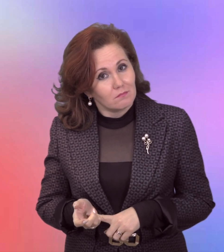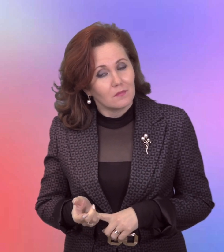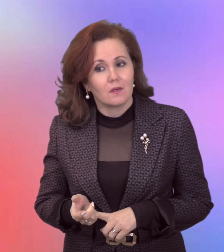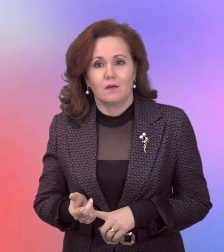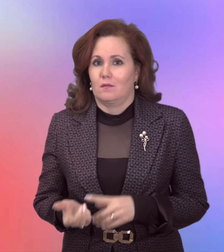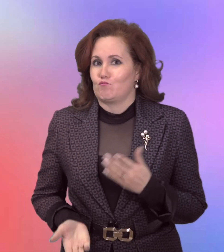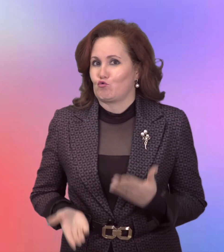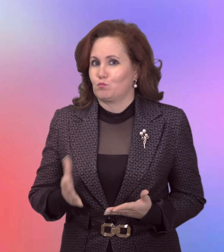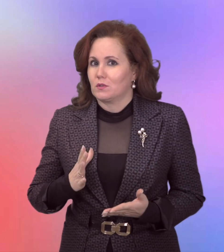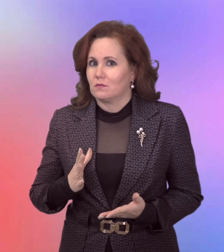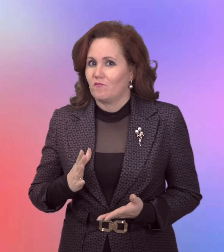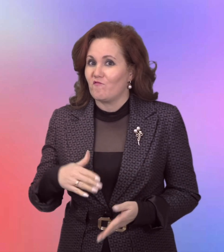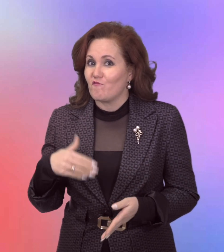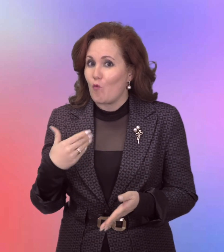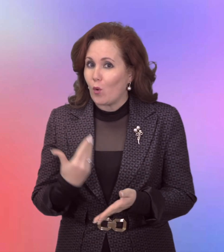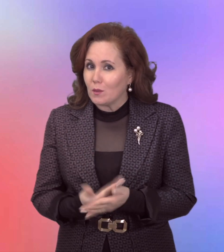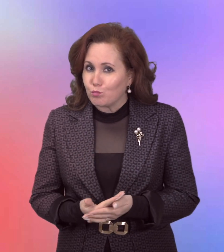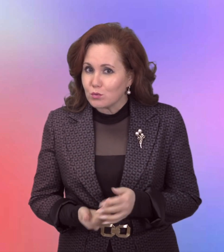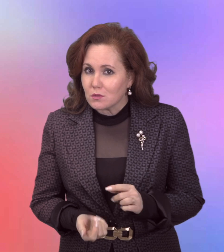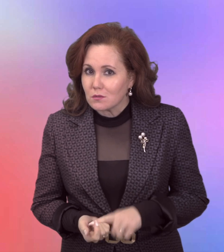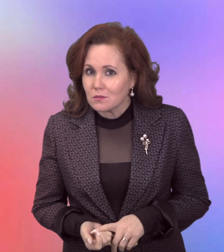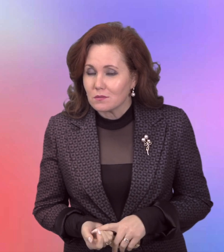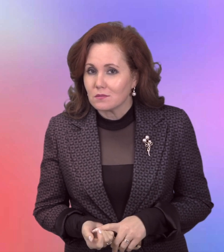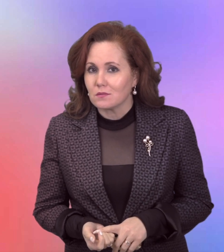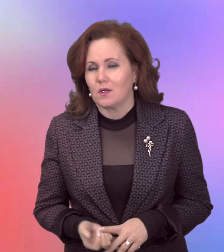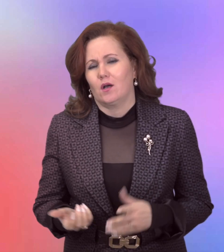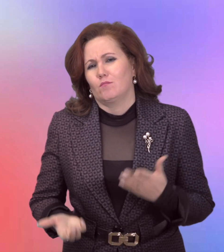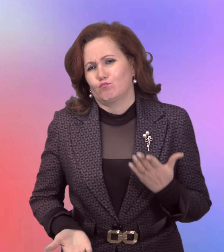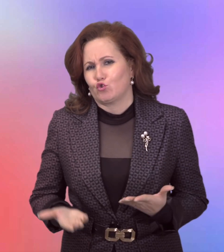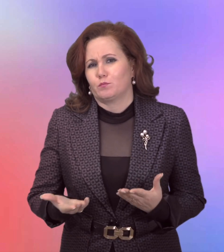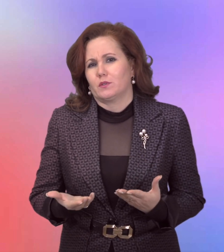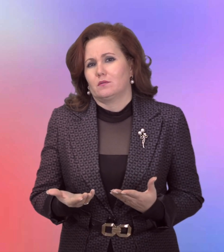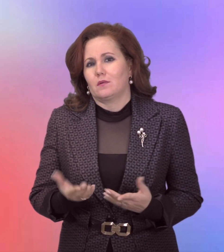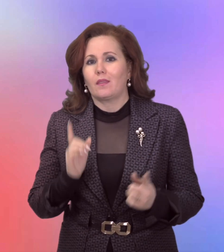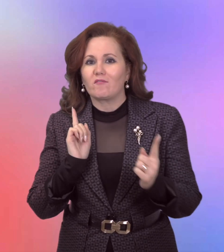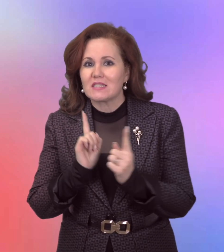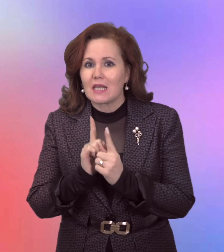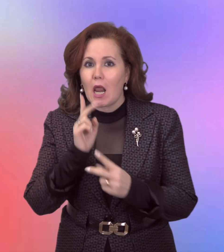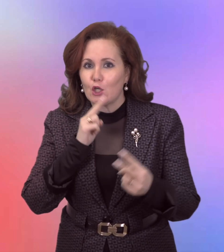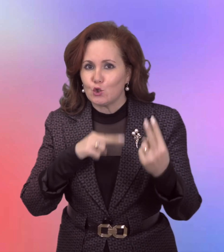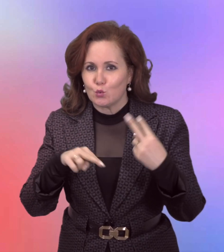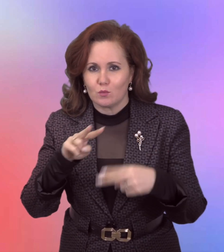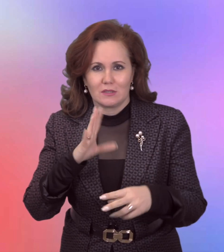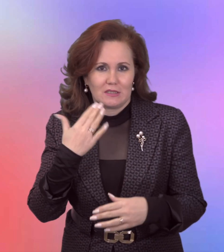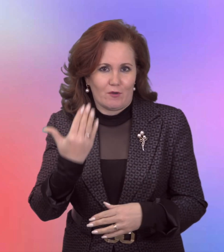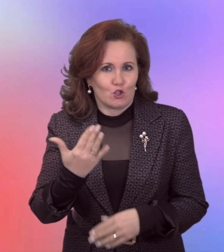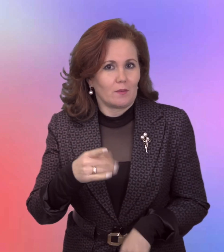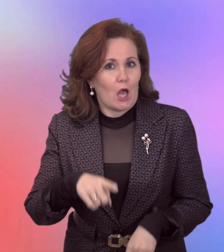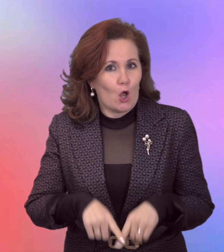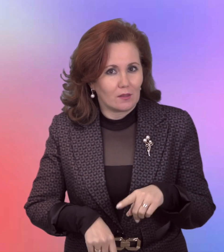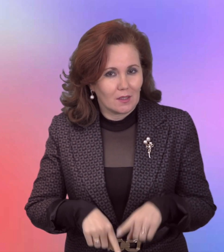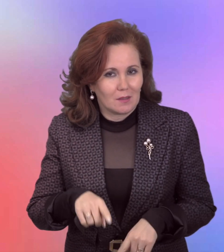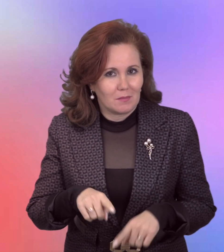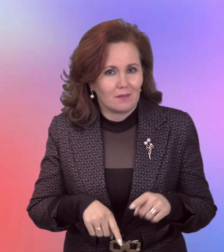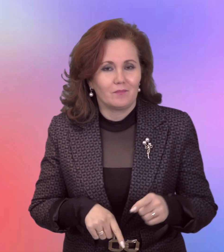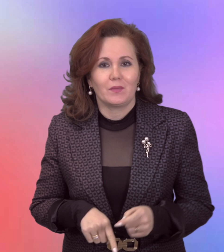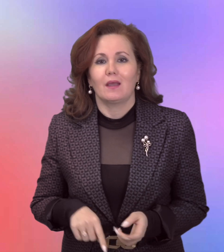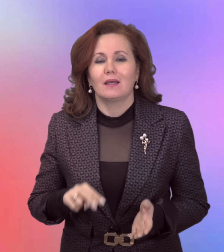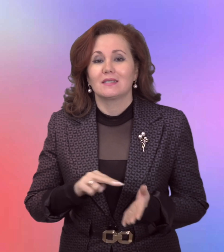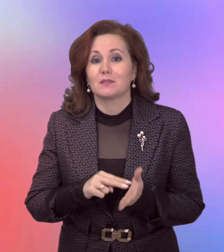может быть, в отпуск, а может на встречу с вашими родными —